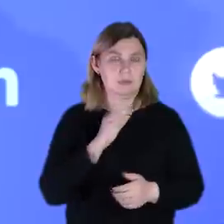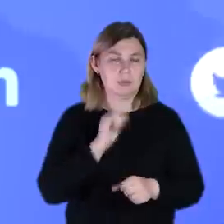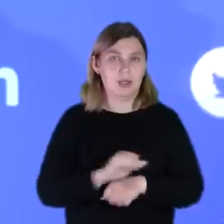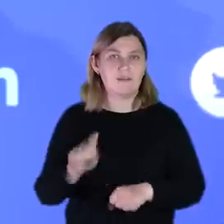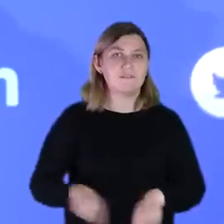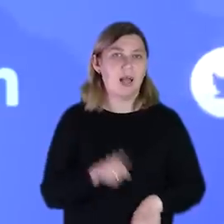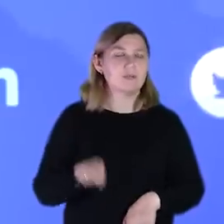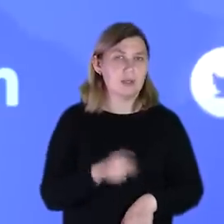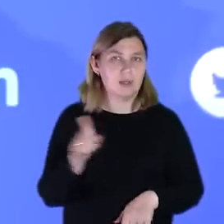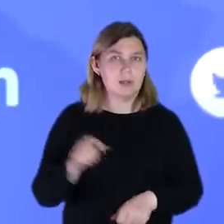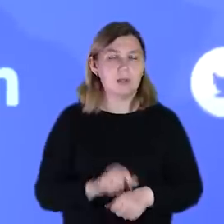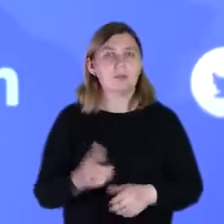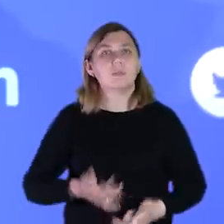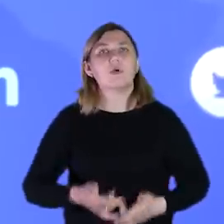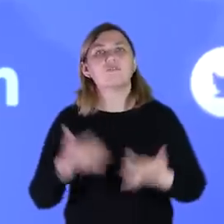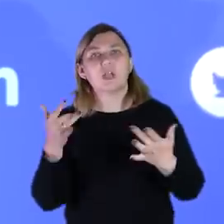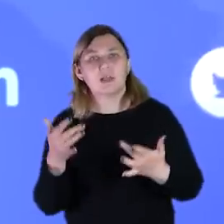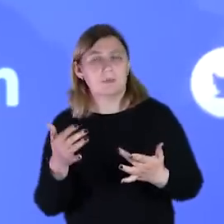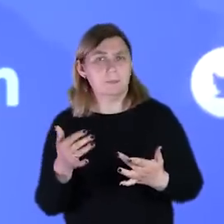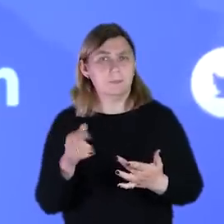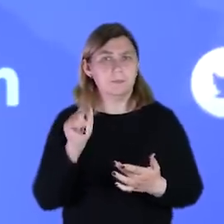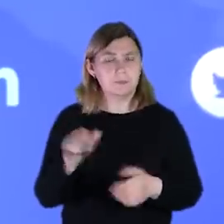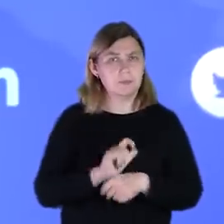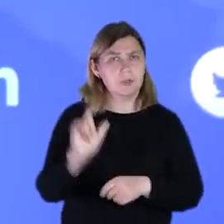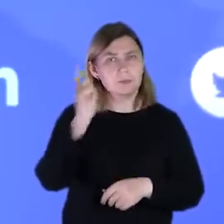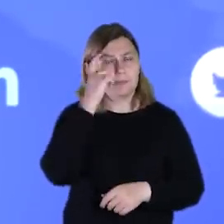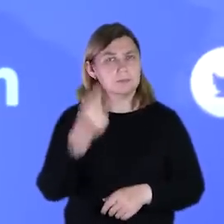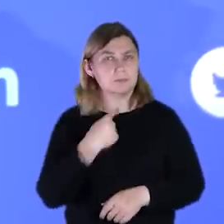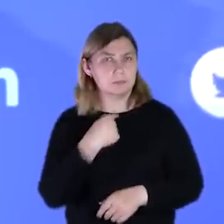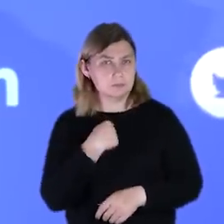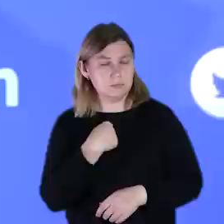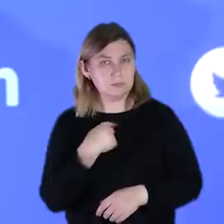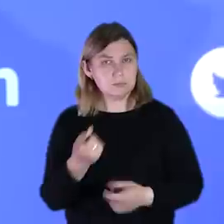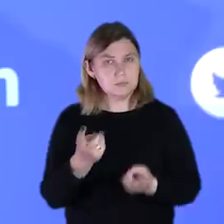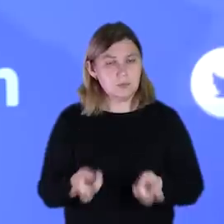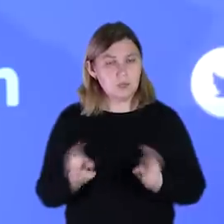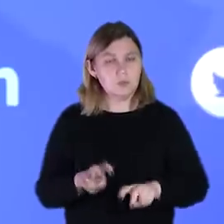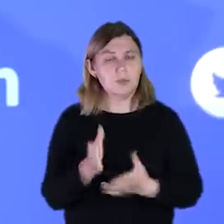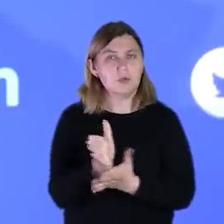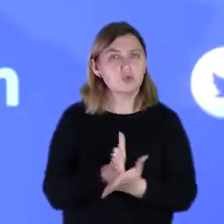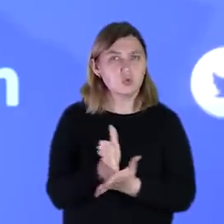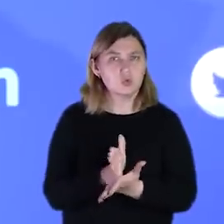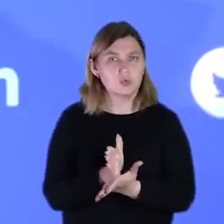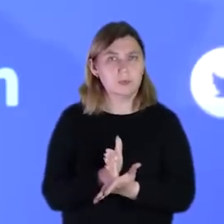To były wielorakie źródła, bo generalnie główny głos w tworzeniu służb